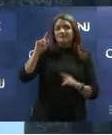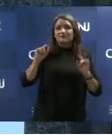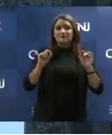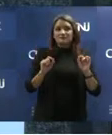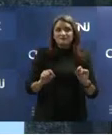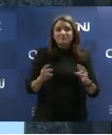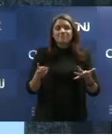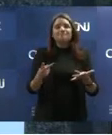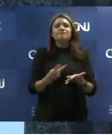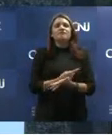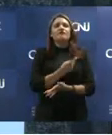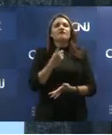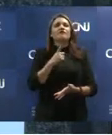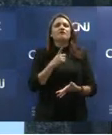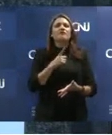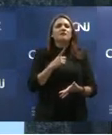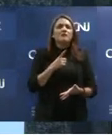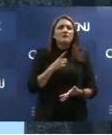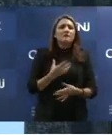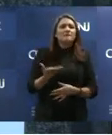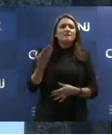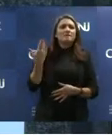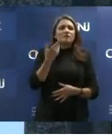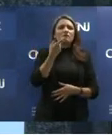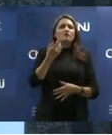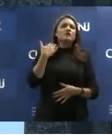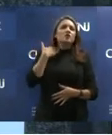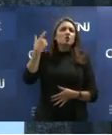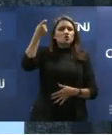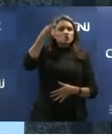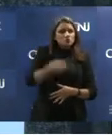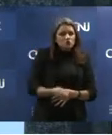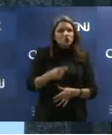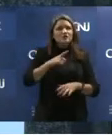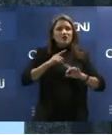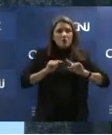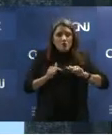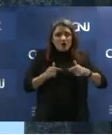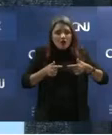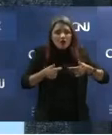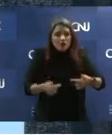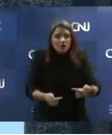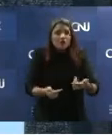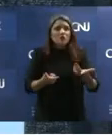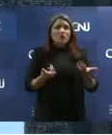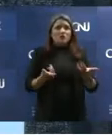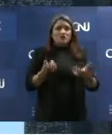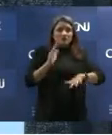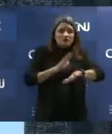que dizia que o juiz trava uma luta contra o tempo e o volume de processo absolutamente invencível.